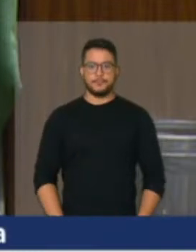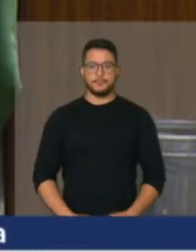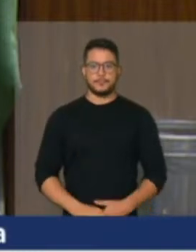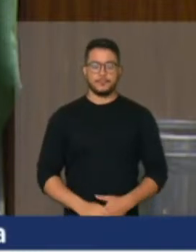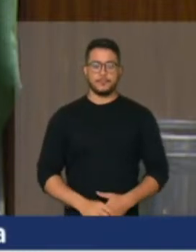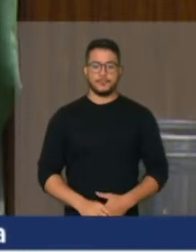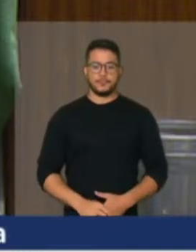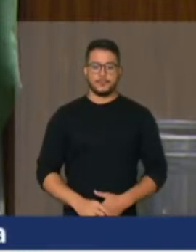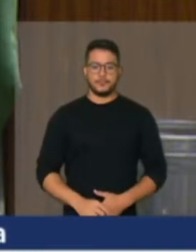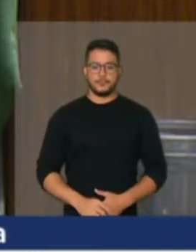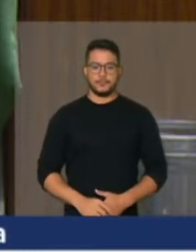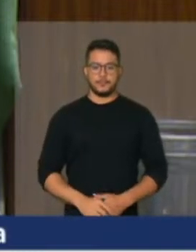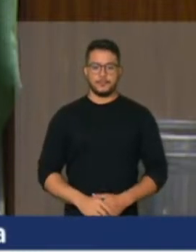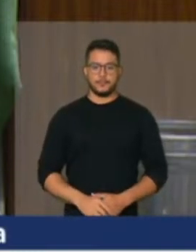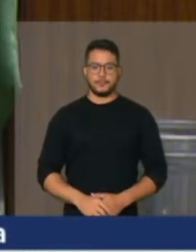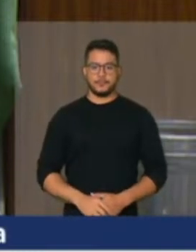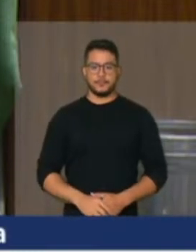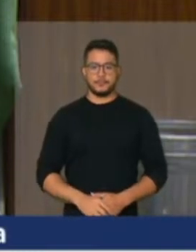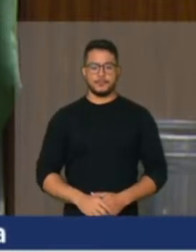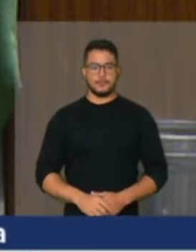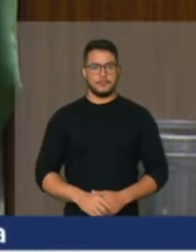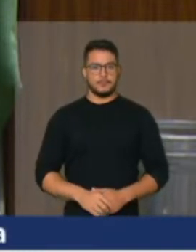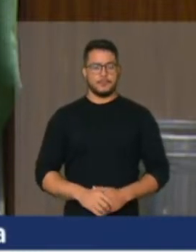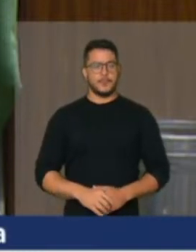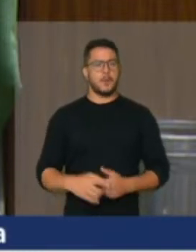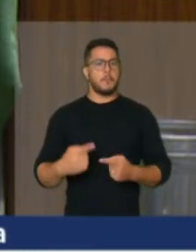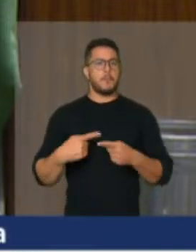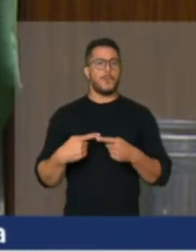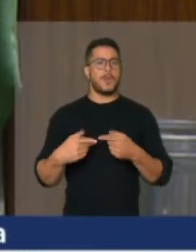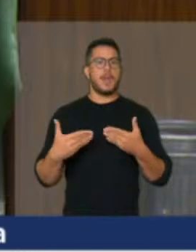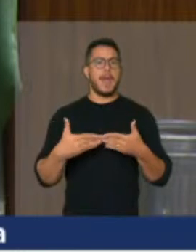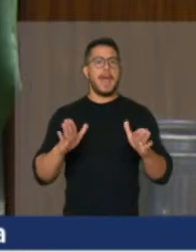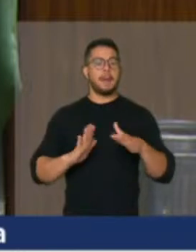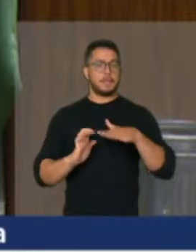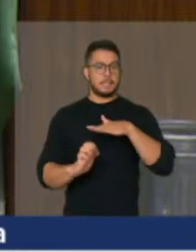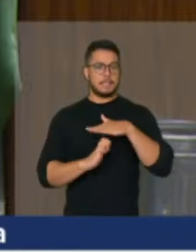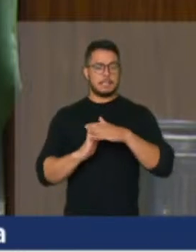ELIAS DESTACA DUAS RAZÕES OU NÃO CONFIA NA POLÍTICA ECONÔMICA DO GOVERNO, NO CASO DELE ELE CONHECE MUITO BEM O